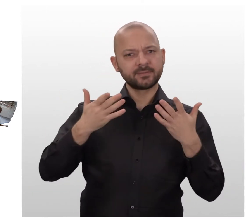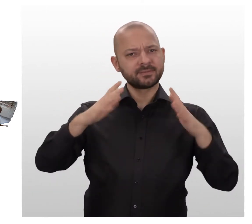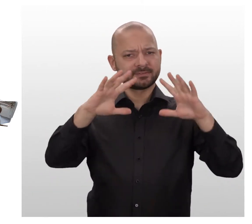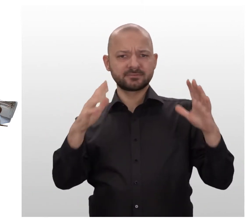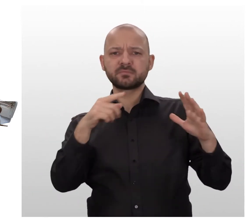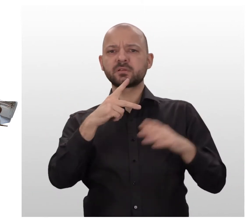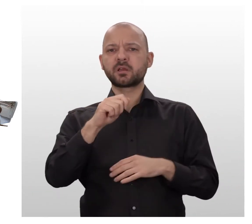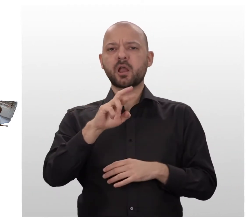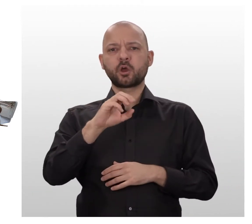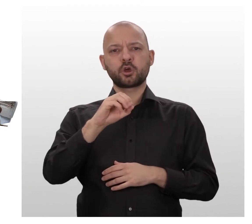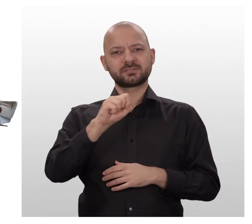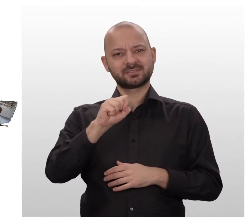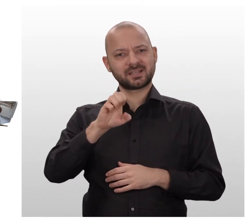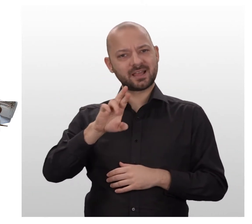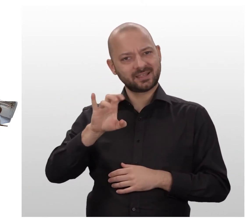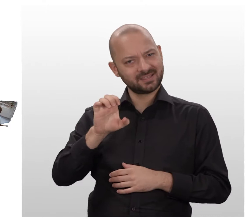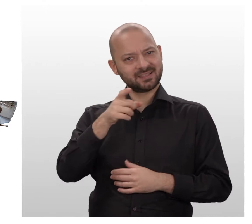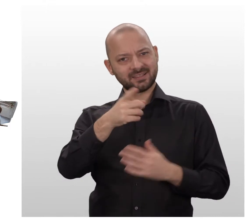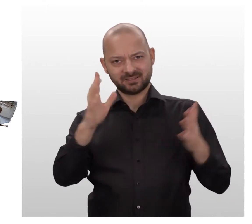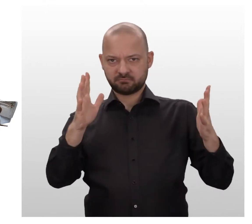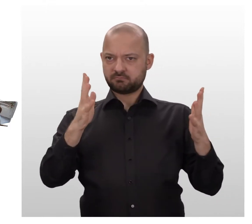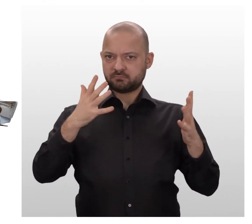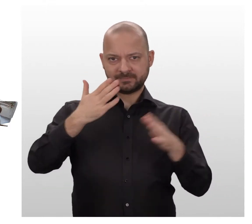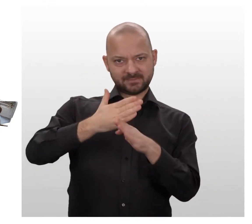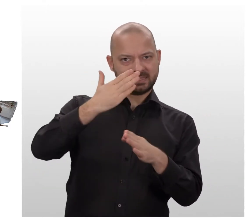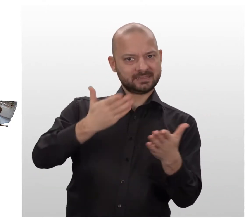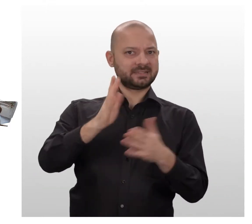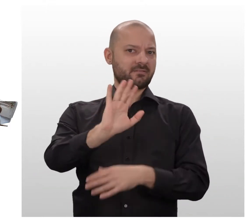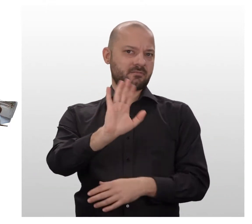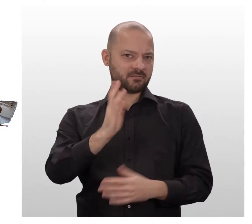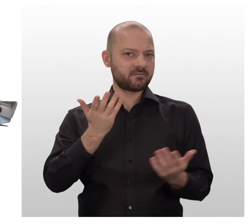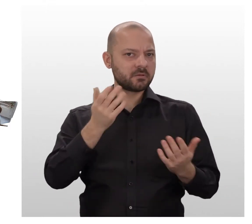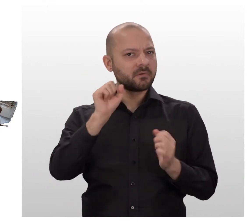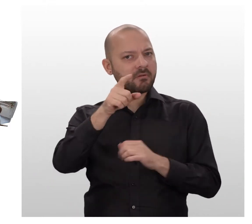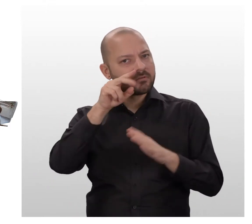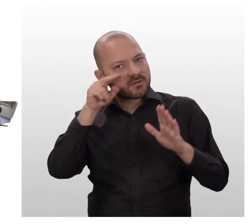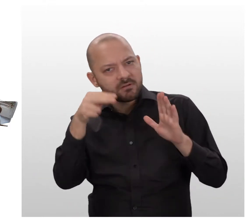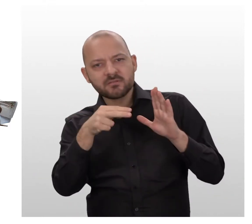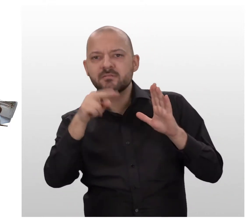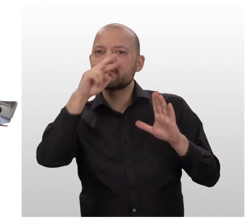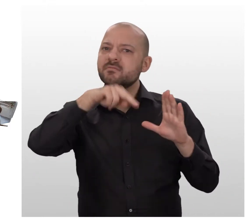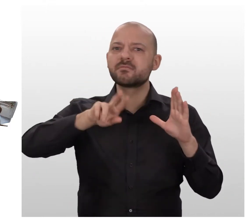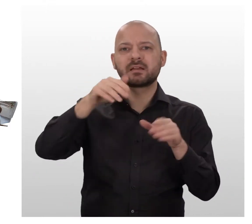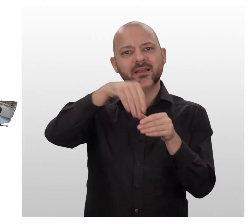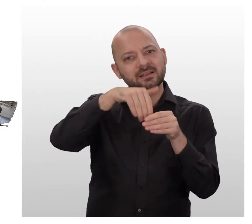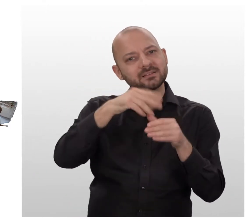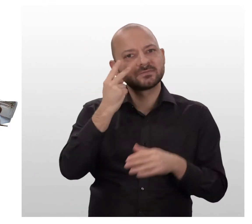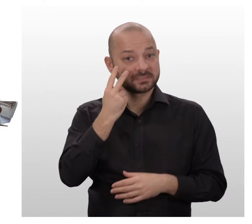Die Karosserie ist unvollständig